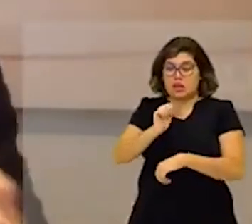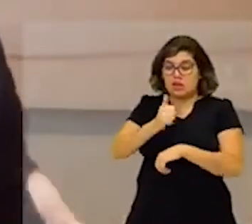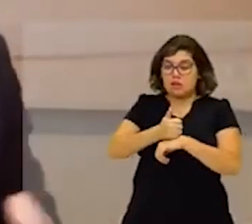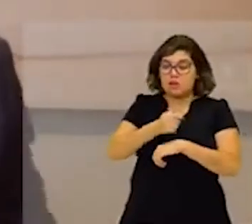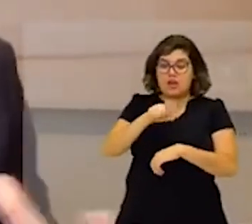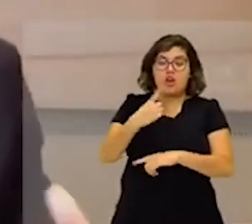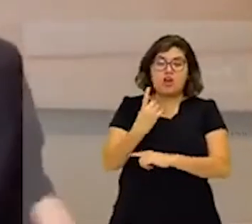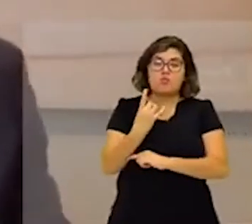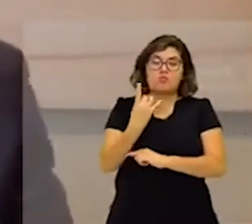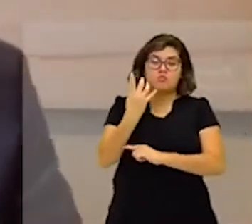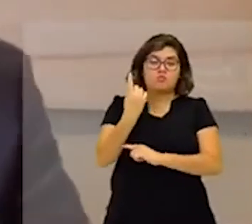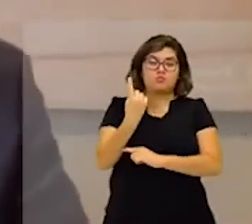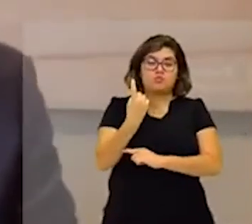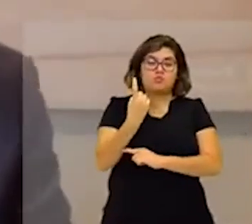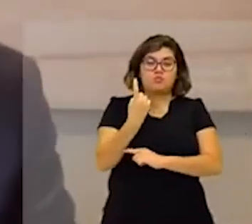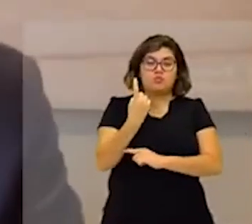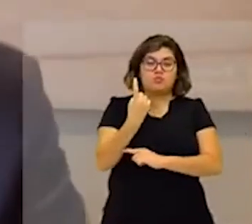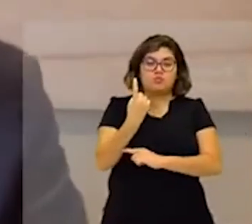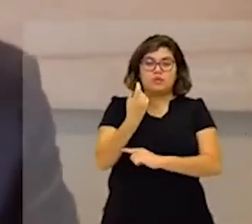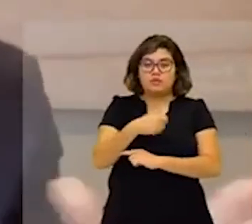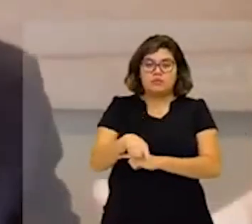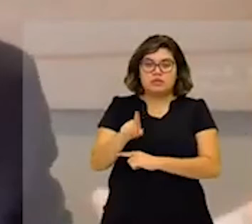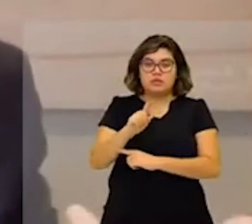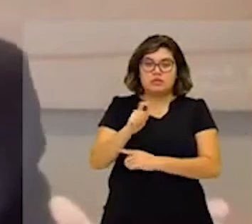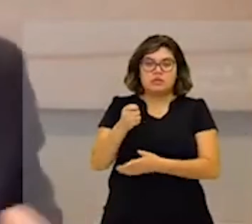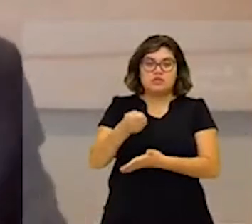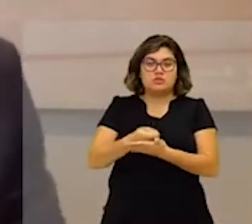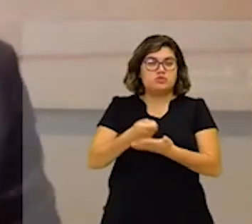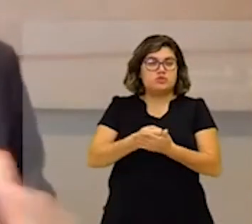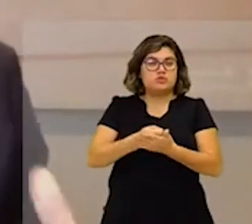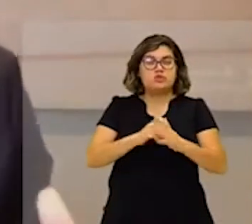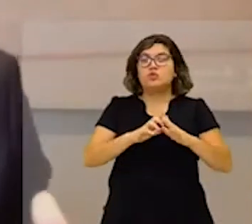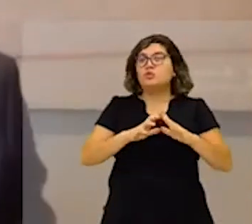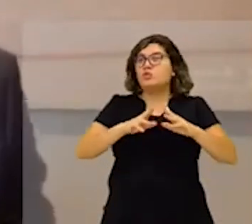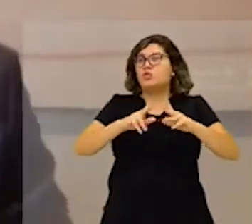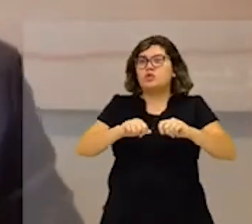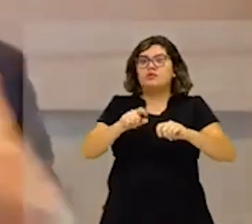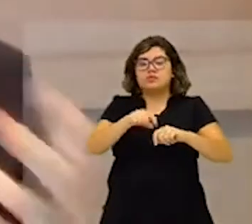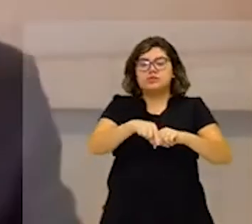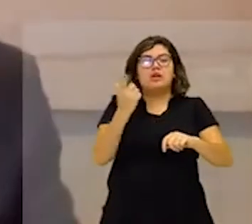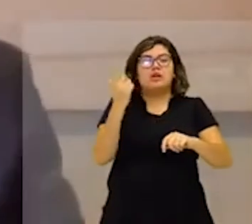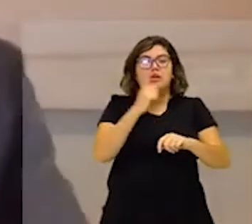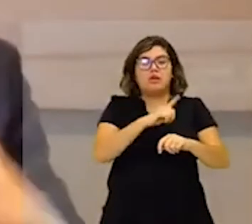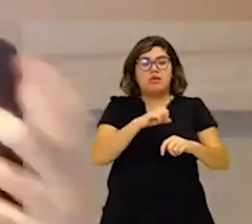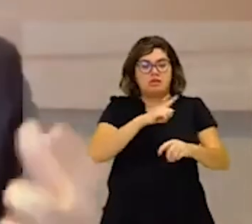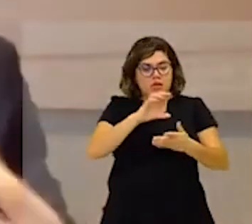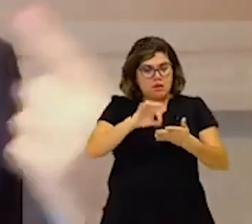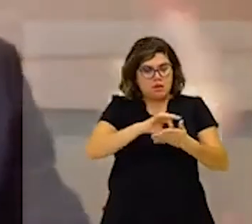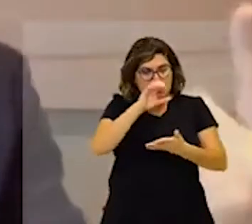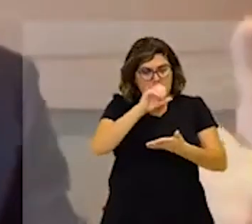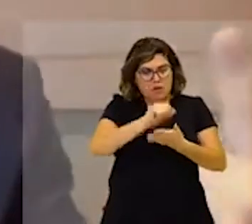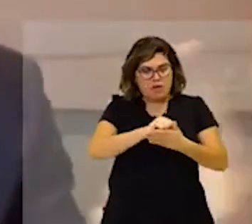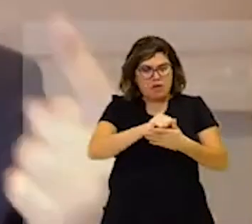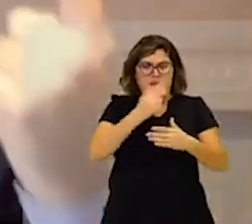você exigir de todo mundo atende até mesmo você tornaria o registro até mais complicado Imagine